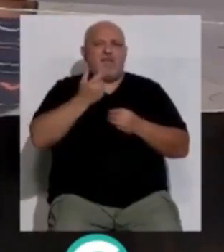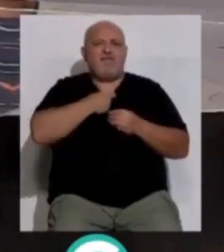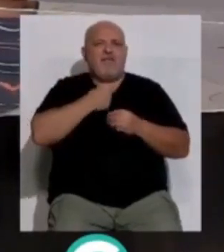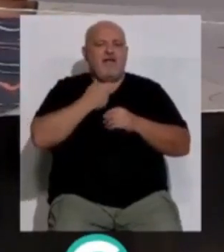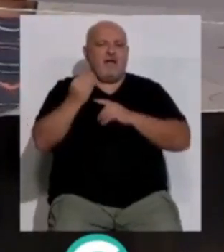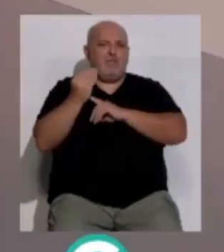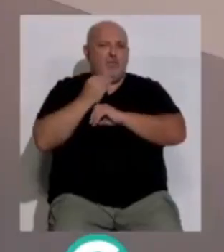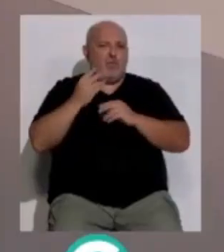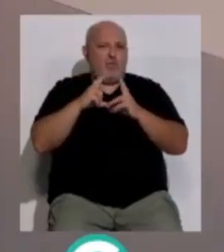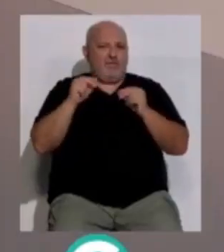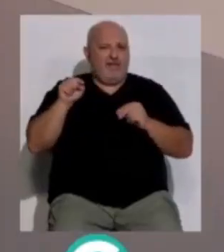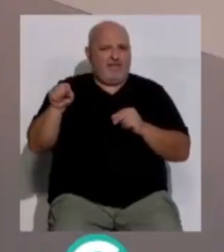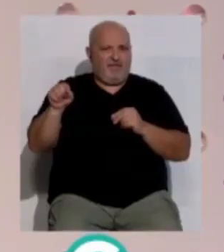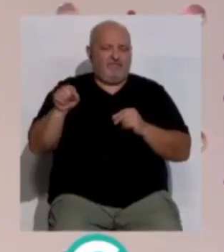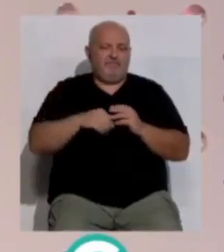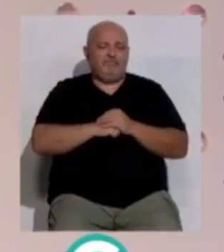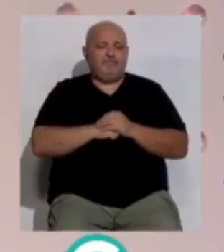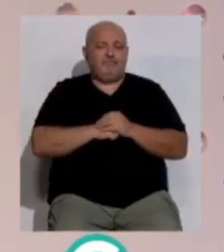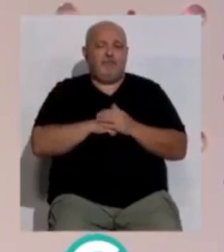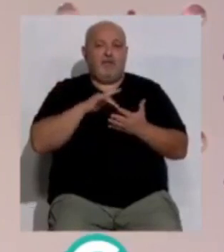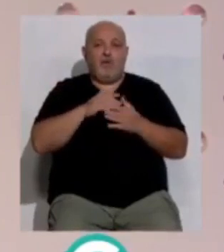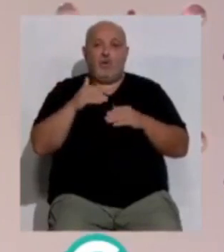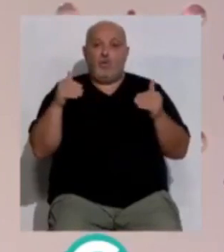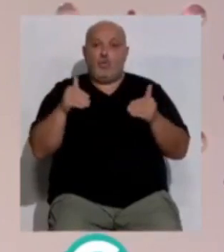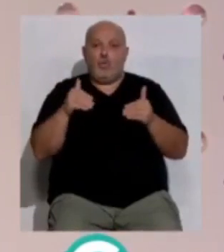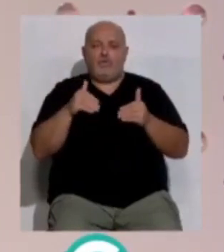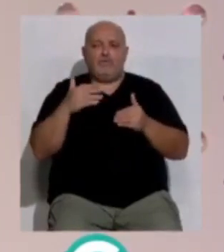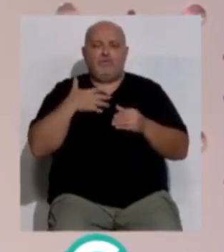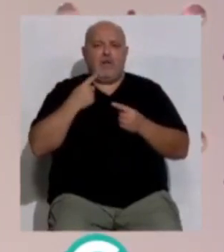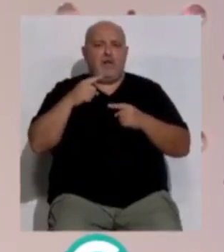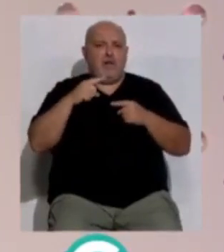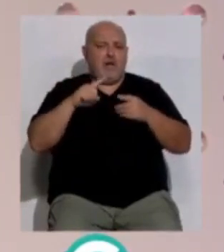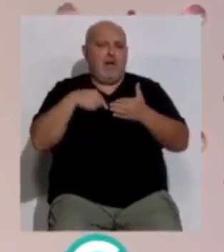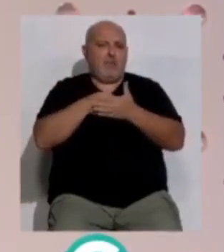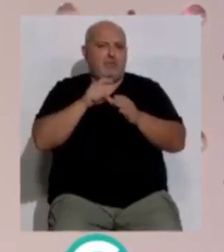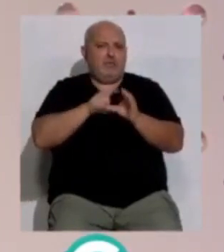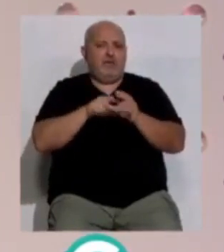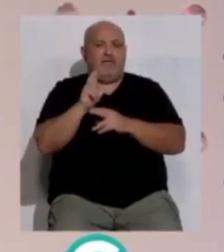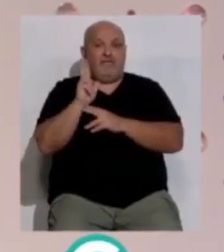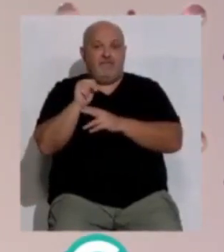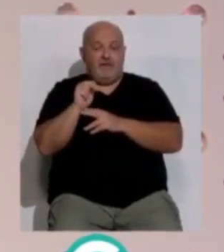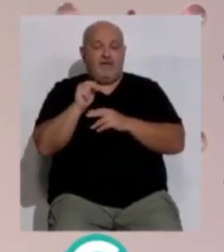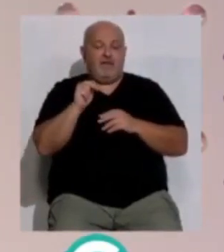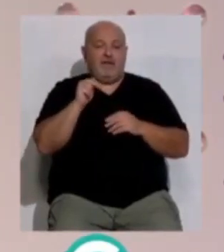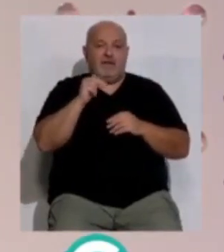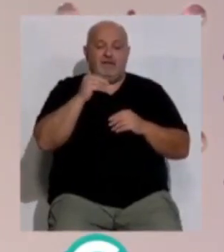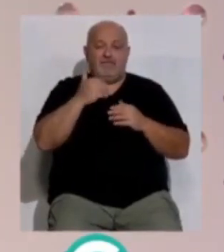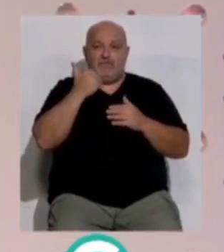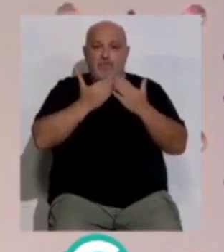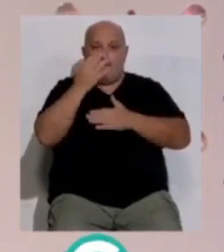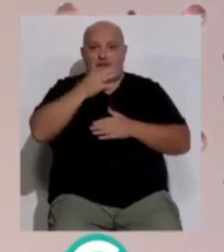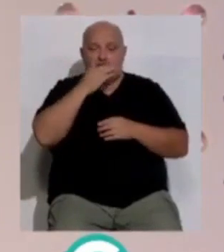da este así que hasta el jueves se pueden anotar es el viernes mañana tarde y el sábado por la